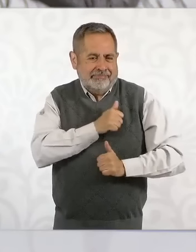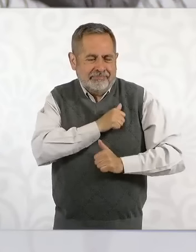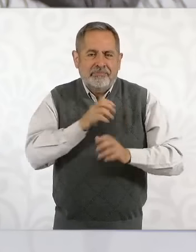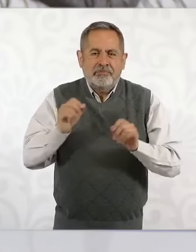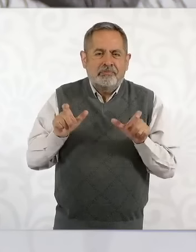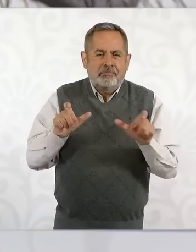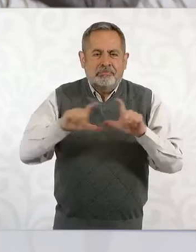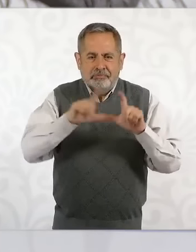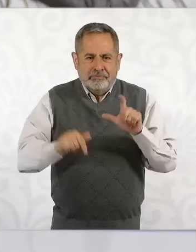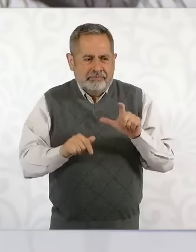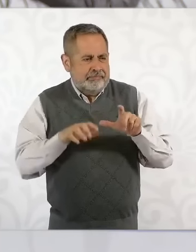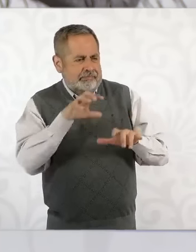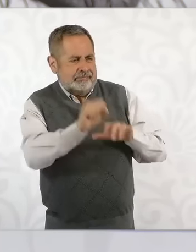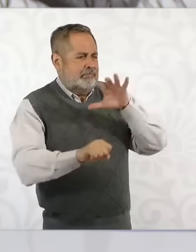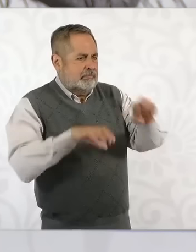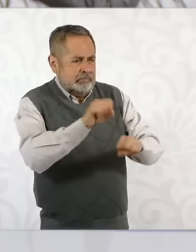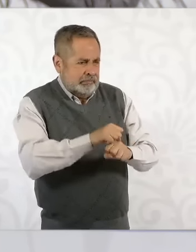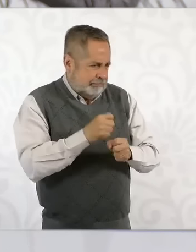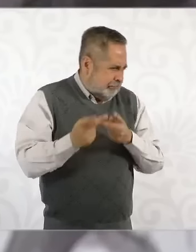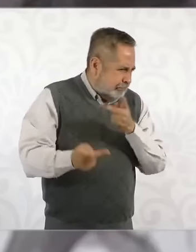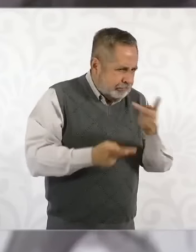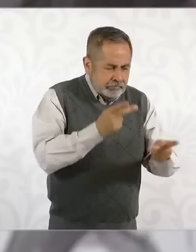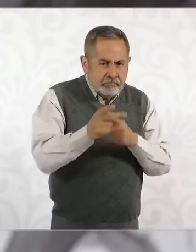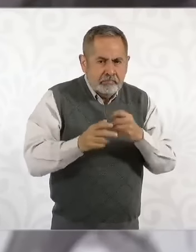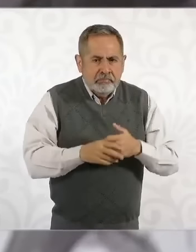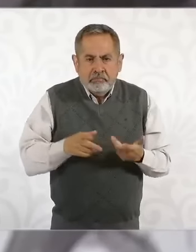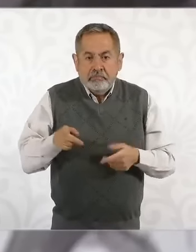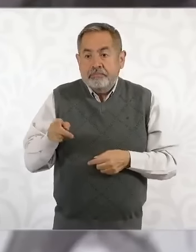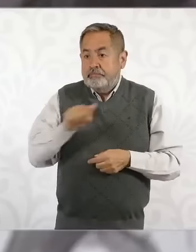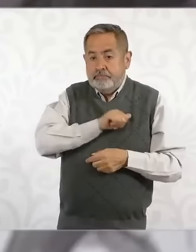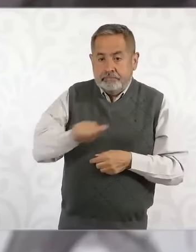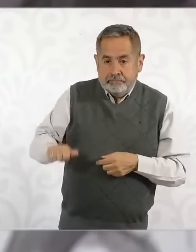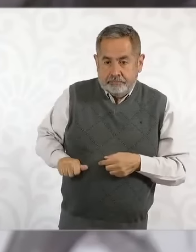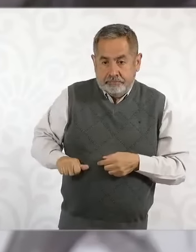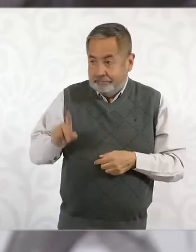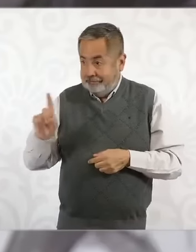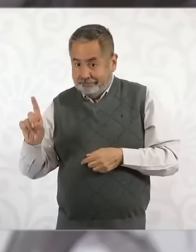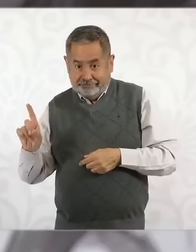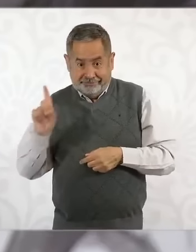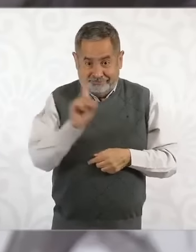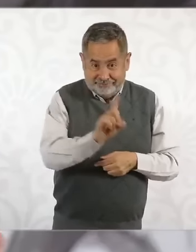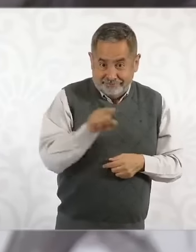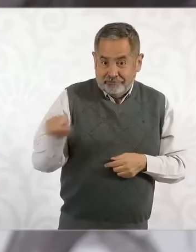varias detenciones, pues obviamente el alcalde a veces estaba presente, hacía alusiones al grupo